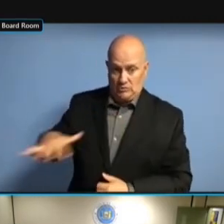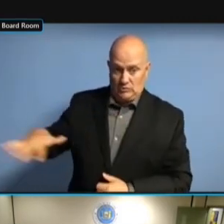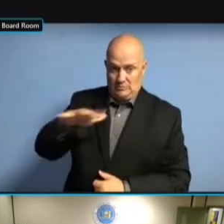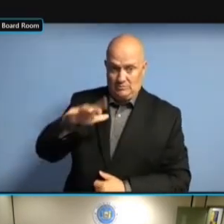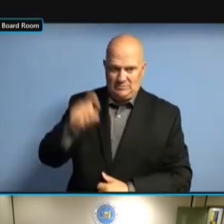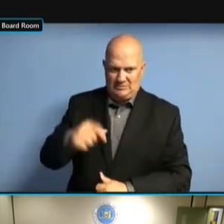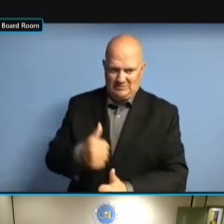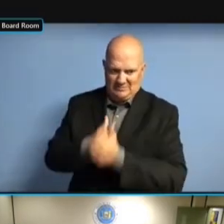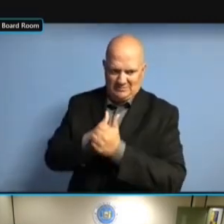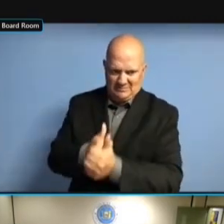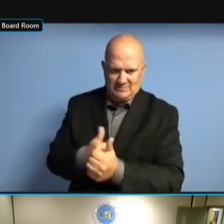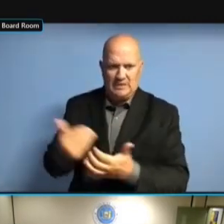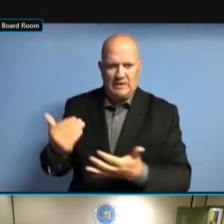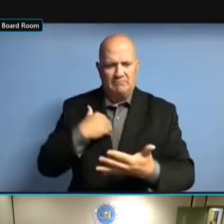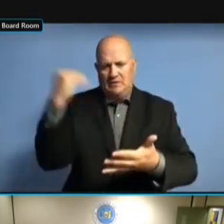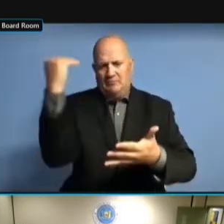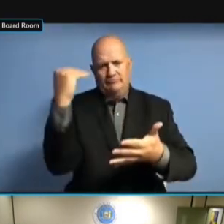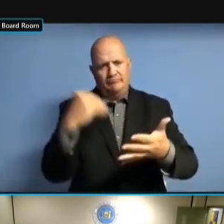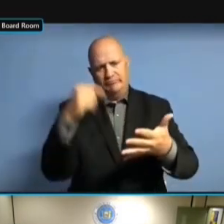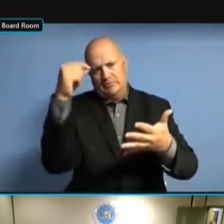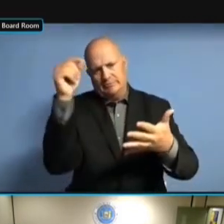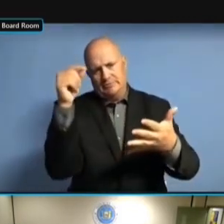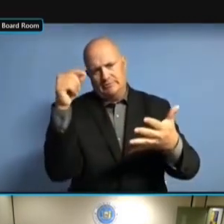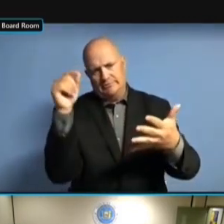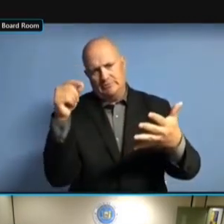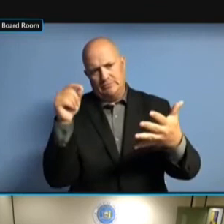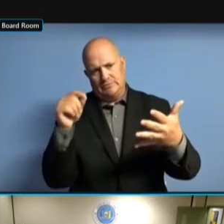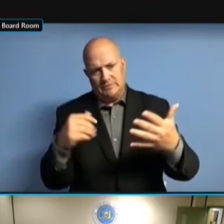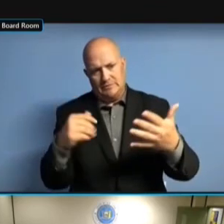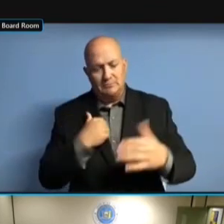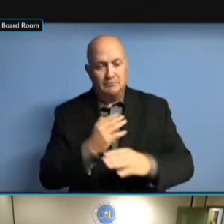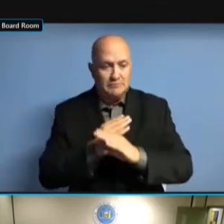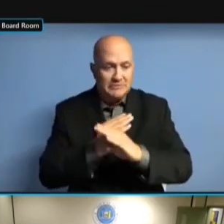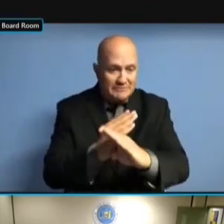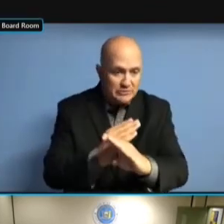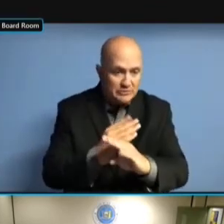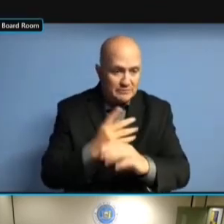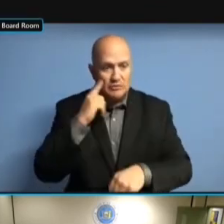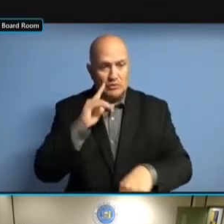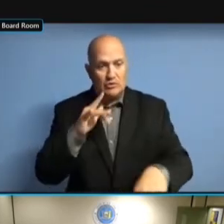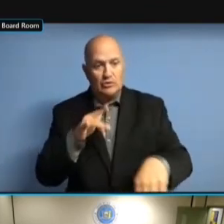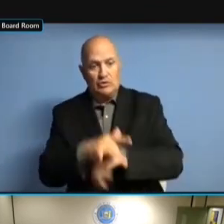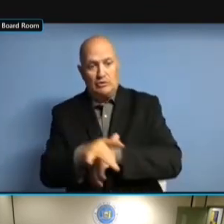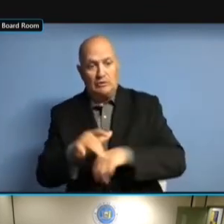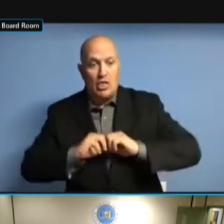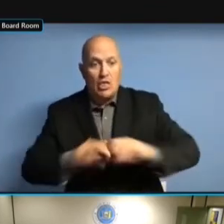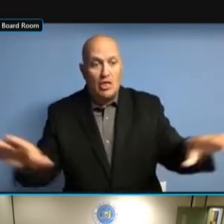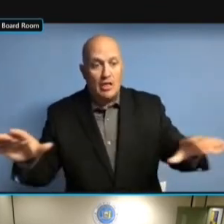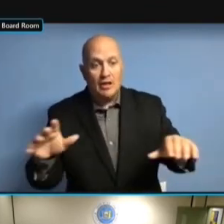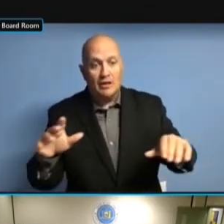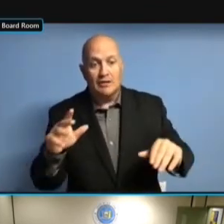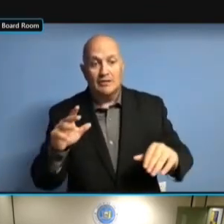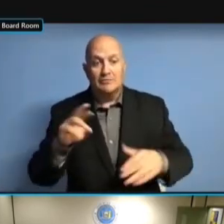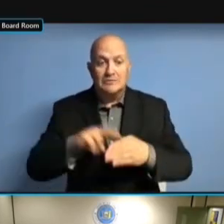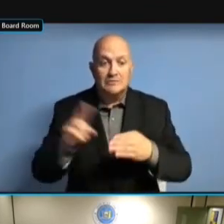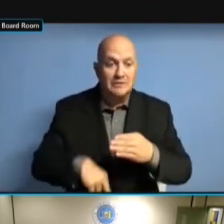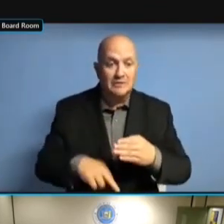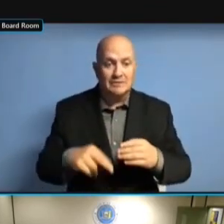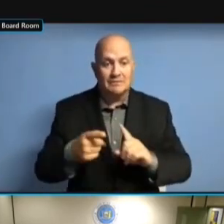LISTS, AND THE PREVENTION FOR EARLY RELEASE OF LISTS, AND THE PREVENTION FOR EARLY RELEASE OF VOTING LISTS, AND THE PREVENTION FOR EARLY RELEASE OF VOTING RESULTS. EARLY RELEASE OF VOTING RESULTS. EARLY RELEASE OF VOTING RESULTS. WITH EARLY RELEASE OF VOTING RESULTS. WITH REGARD EARLY RELEASE OF VOTING RESULTS. WITH REGARD TO EARLY RELEASE OF VOTING RESULTS. WITH REGARD TO THE EARLY RELEASE OF VOTING RESULTS. WITH REGARD TO THE VOTING WITH REGARD TO THE VOTING WITH REGARD TO THE VOTING SYSTEMS, WITH REGARD TO THE VOTING SYSTEMS, AS WITH REGARD TO THE VOTING SYSTEMS, AS KIM WITH REGARD TO THE VOTING SYSTEMS, AS KIM MENTIONED, WITH REGARD TO THE VOTING SYSTEMS, AS KIM MENTIONED, WE SYSTEMS, AS KIM MENTIONED, WE SYSTEMS, AS KIM MENTIONED, WE DID SYSTEMS, AS KIM MENTIONED, WE DID COME SYSTEMS, AS KIM MENTIONED, WE DID COME TO SYSTEMS, AS KIM MENTIONED, WE DID COME TO THE SYSTEMS, AS KIM MENTIONED, WE DID COME TO THE BOARD SYSTEMS, AS KIM MENTIONED, WE DID COME TO THE BOARD ON SYSTEMS, AS KIM MENTIONED, WE DID COME TO THE BOARD ON AUGUST